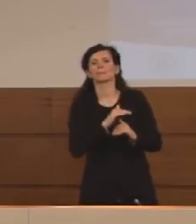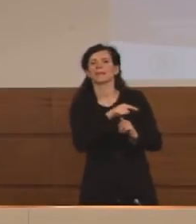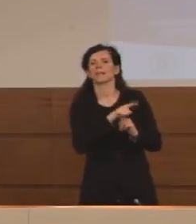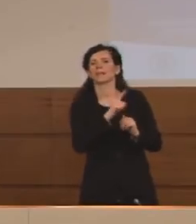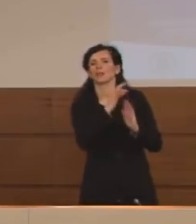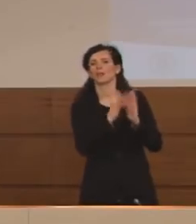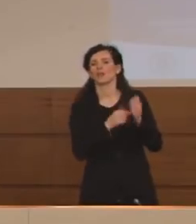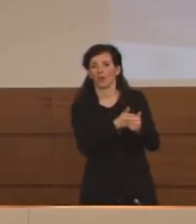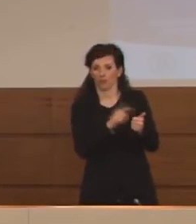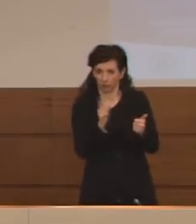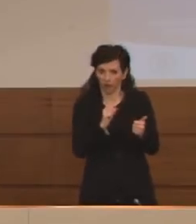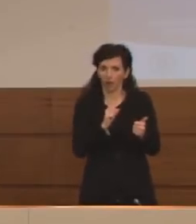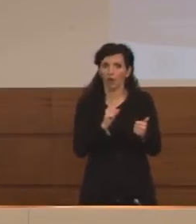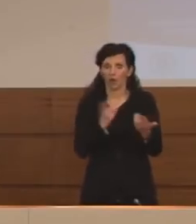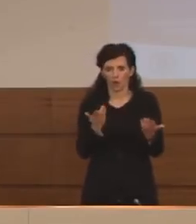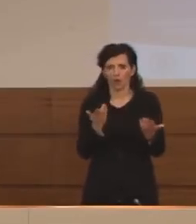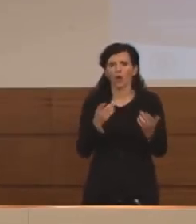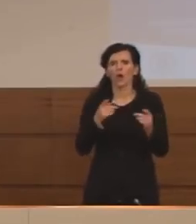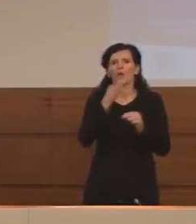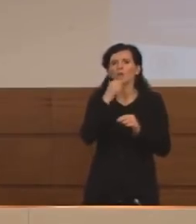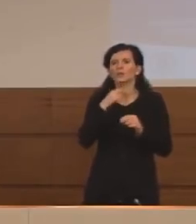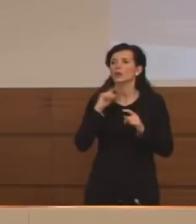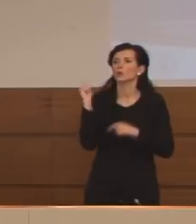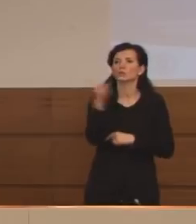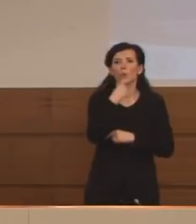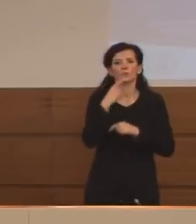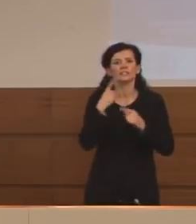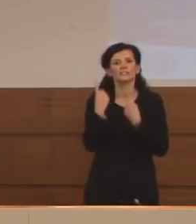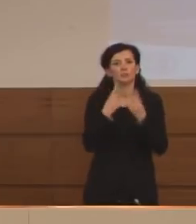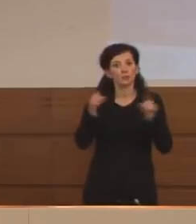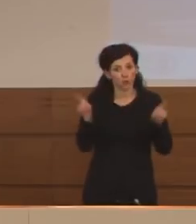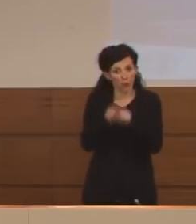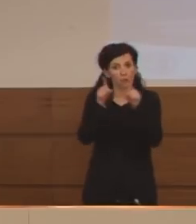Fra i paesi europei l'italia è sempre stata tra i paesi più rigidi.